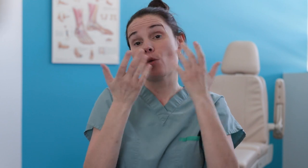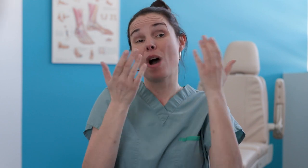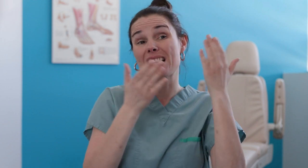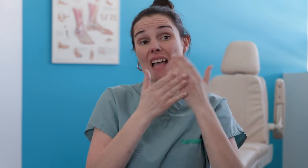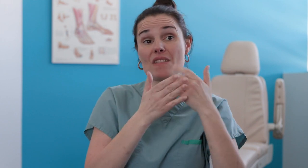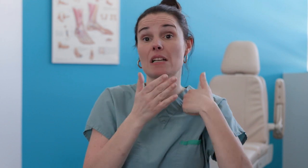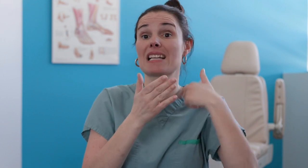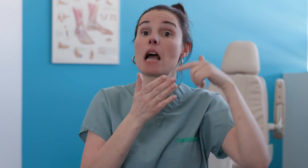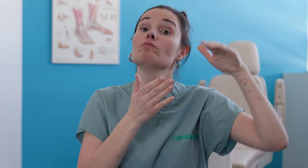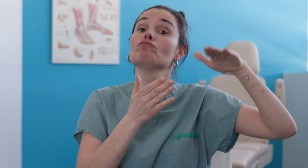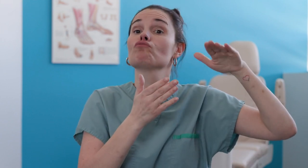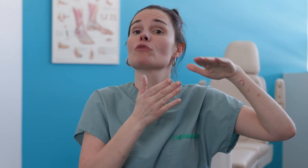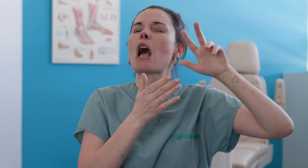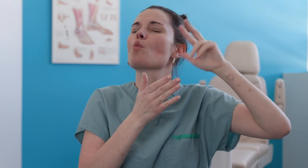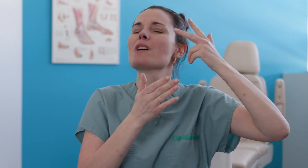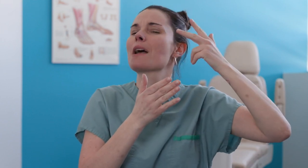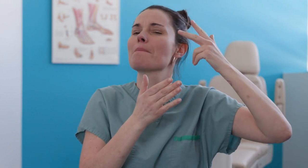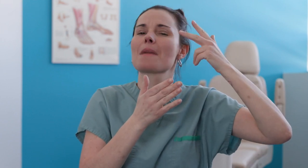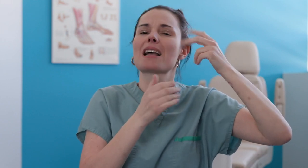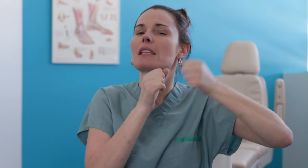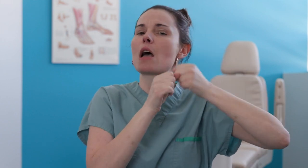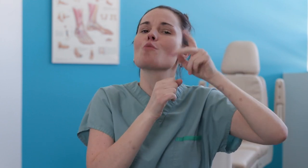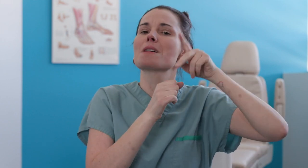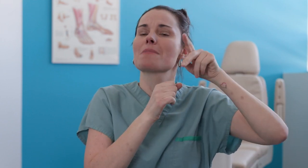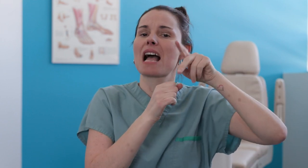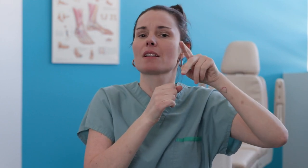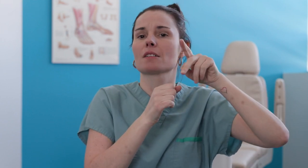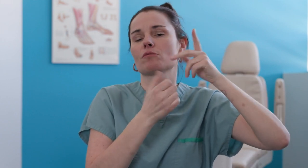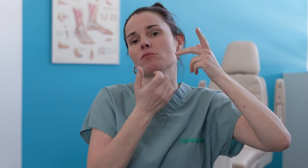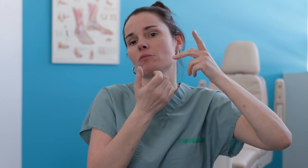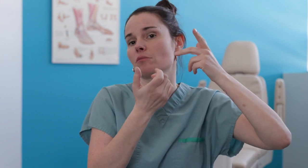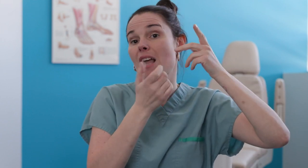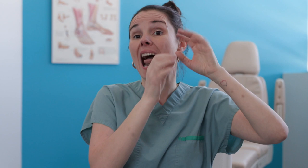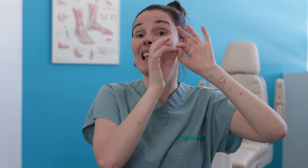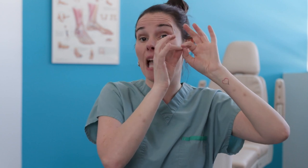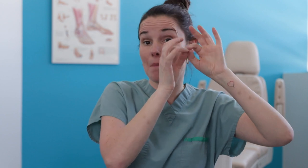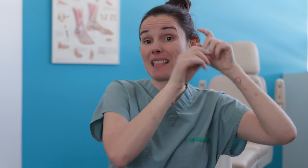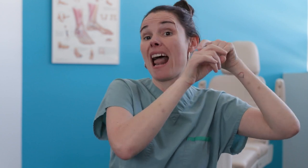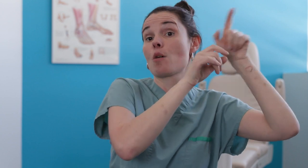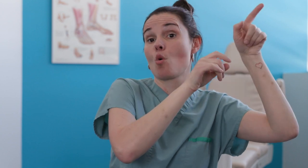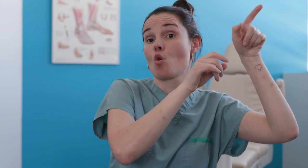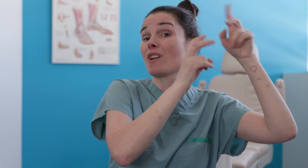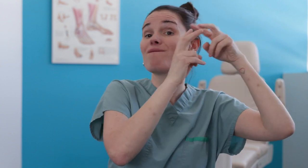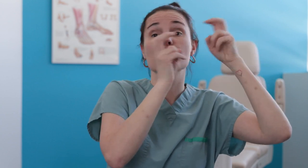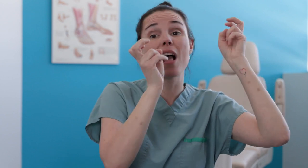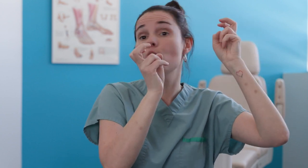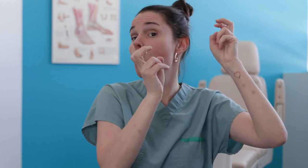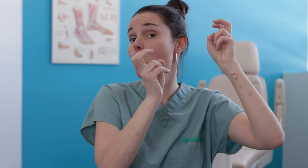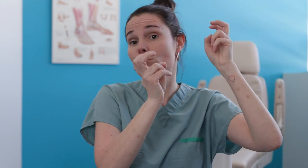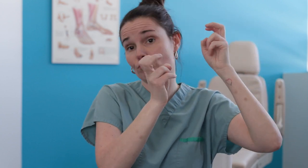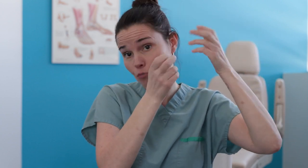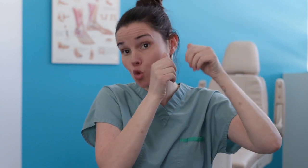Ce qui est arrivé, c'est que moi, en 3e année au primaire, l'interprète, à l'époque, elle voulait pas